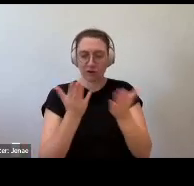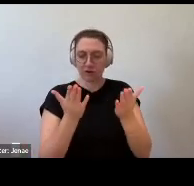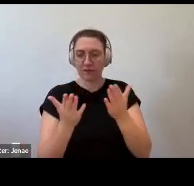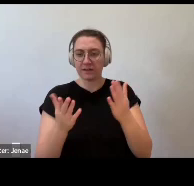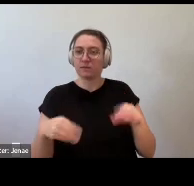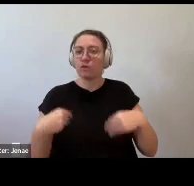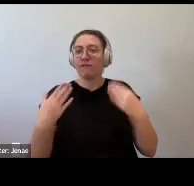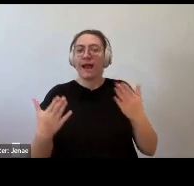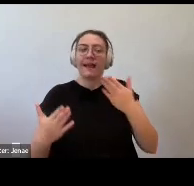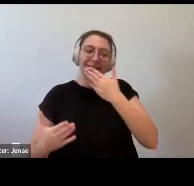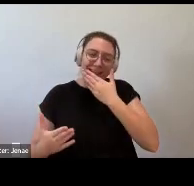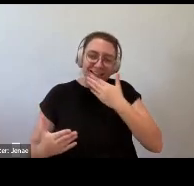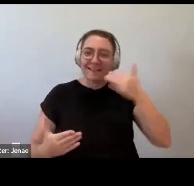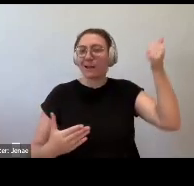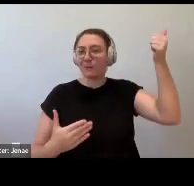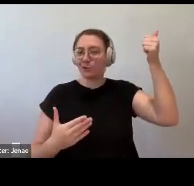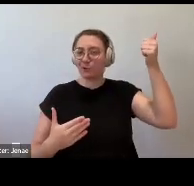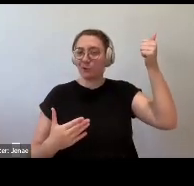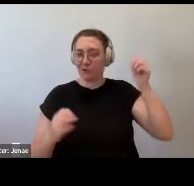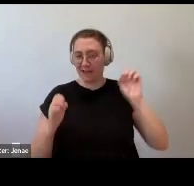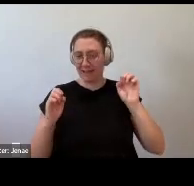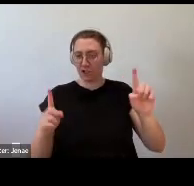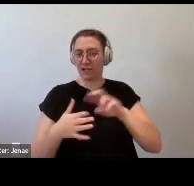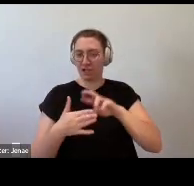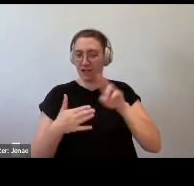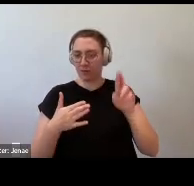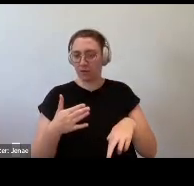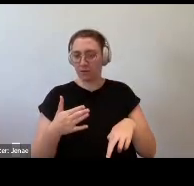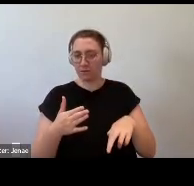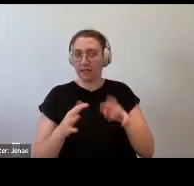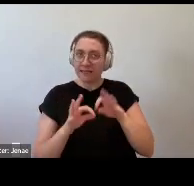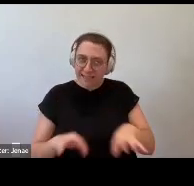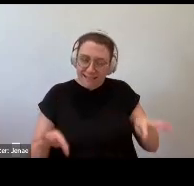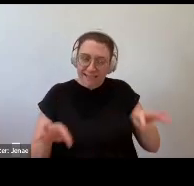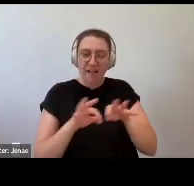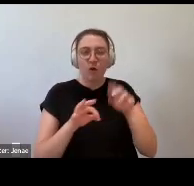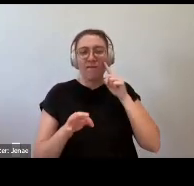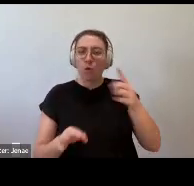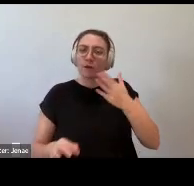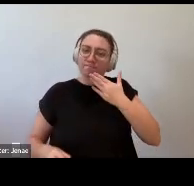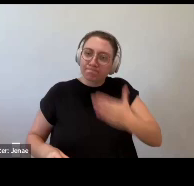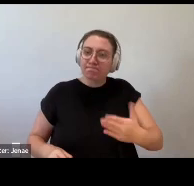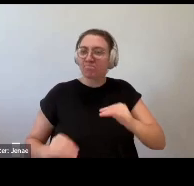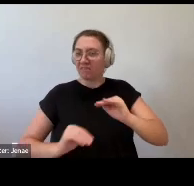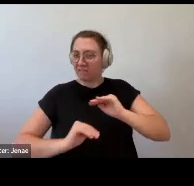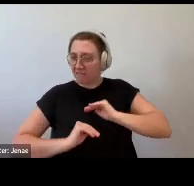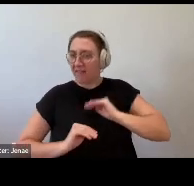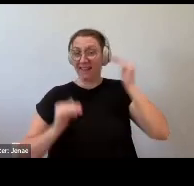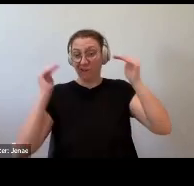resultados educativos excepcionales, esenciales para una vida adulta plena y plena.